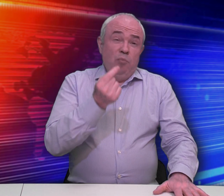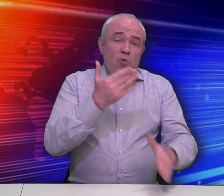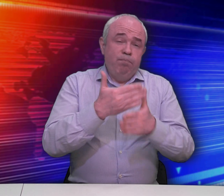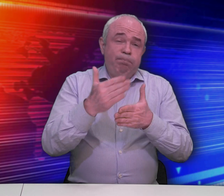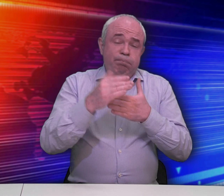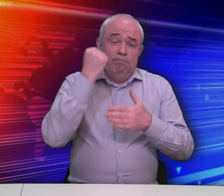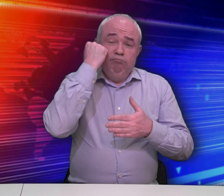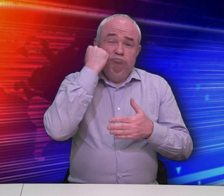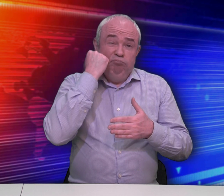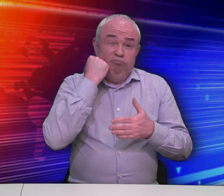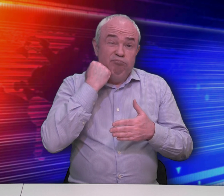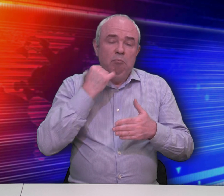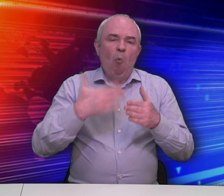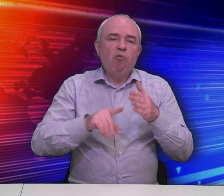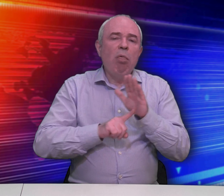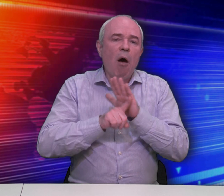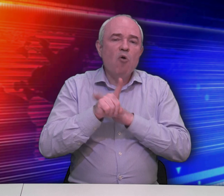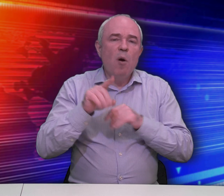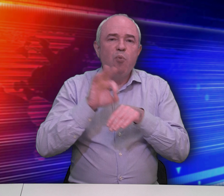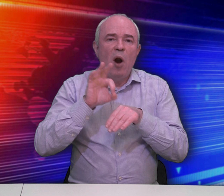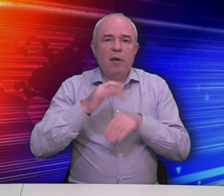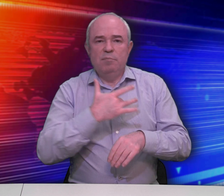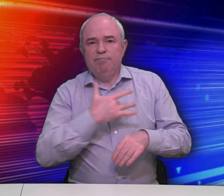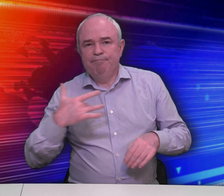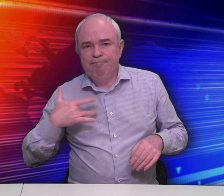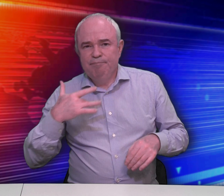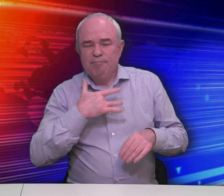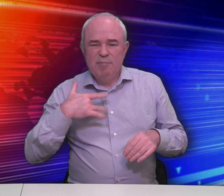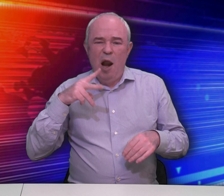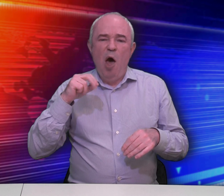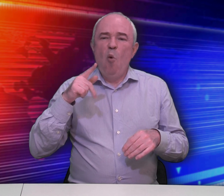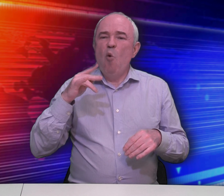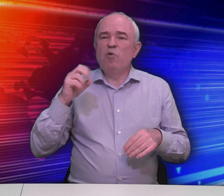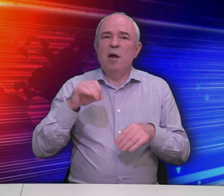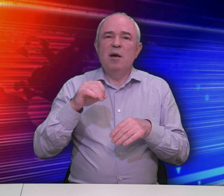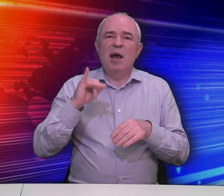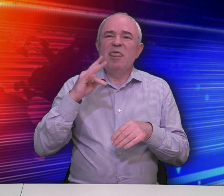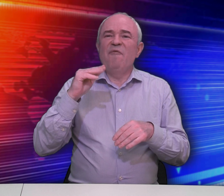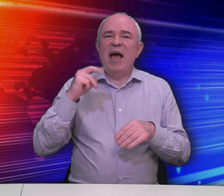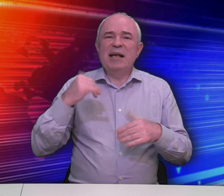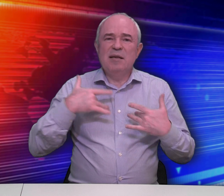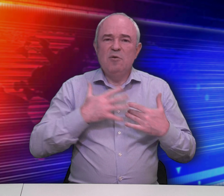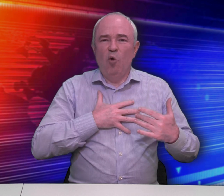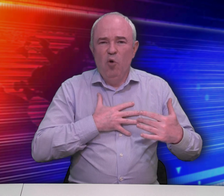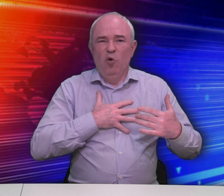На закате своей жизни у Лоу появились легочные инфекции,